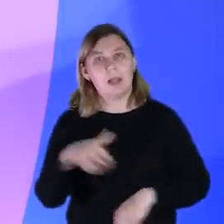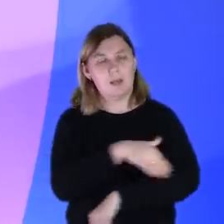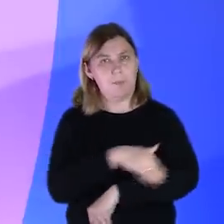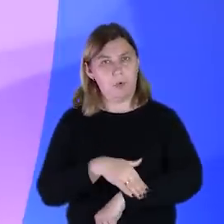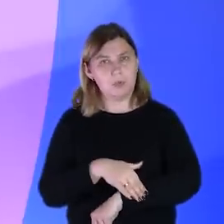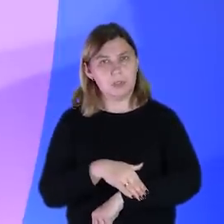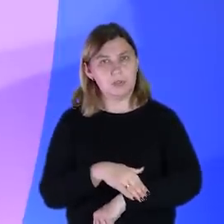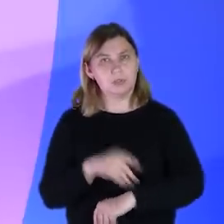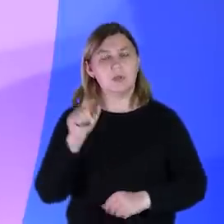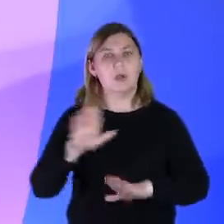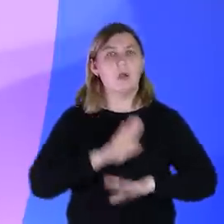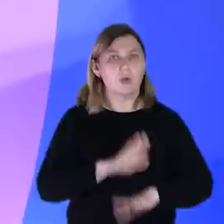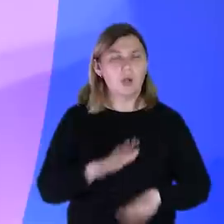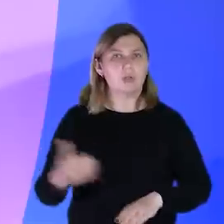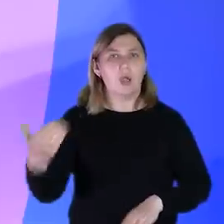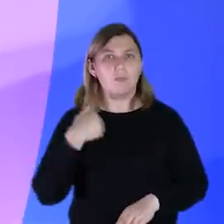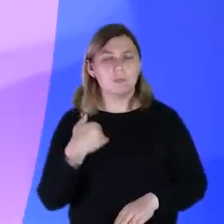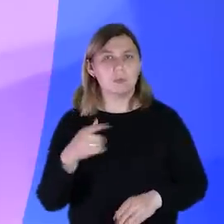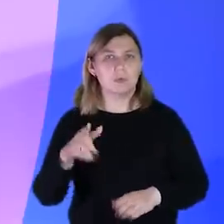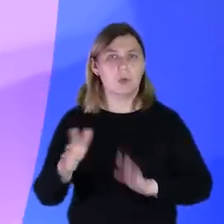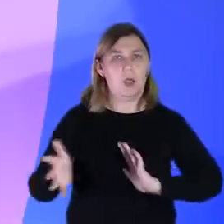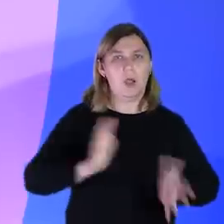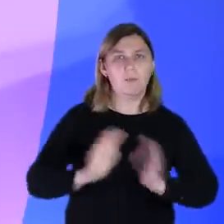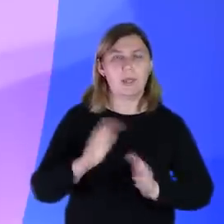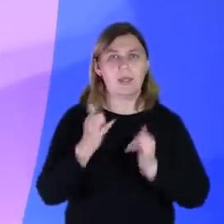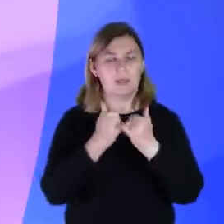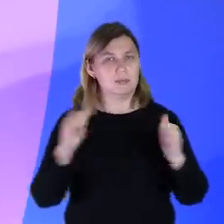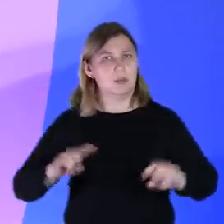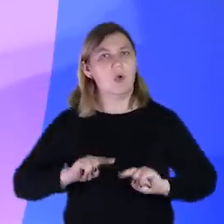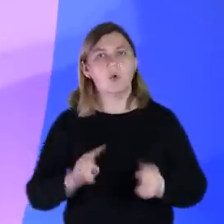Ochrony Pogranicza sprawował także pieczę i opiekę nad innymi organizacjami młodzieżowymi,